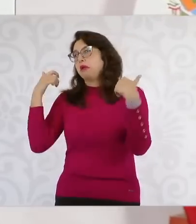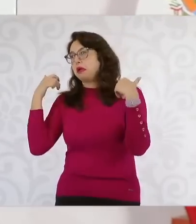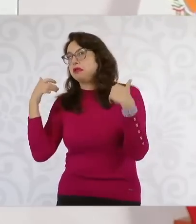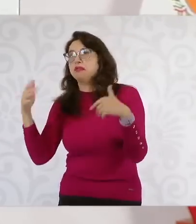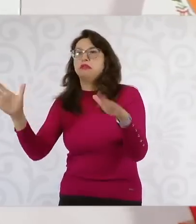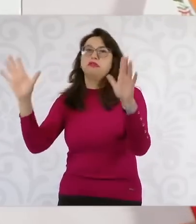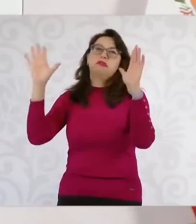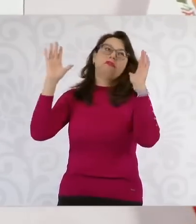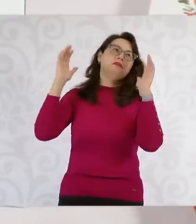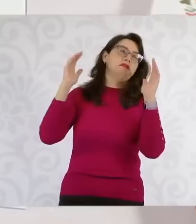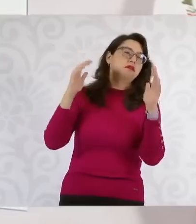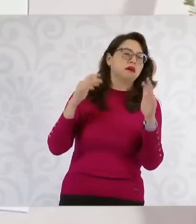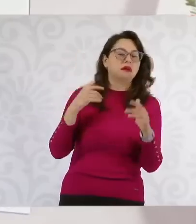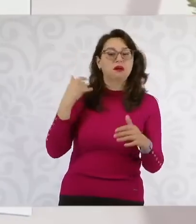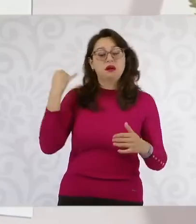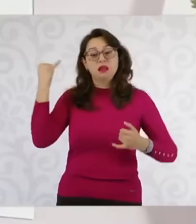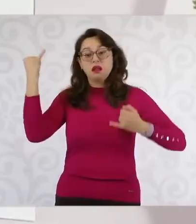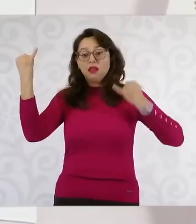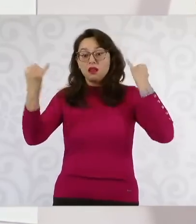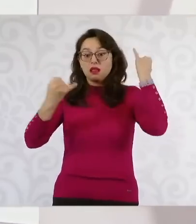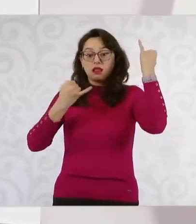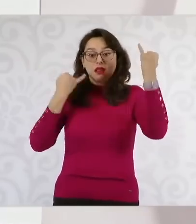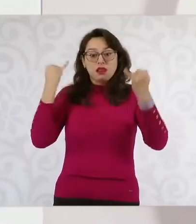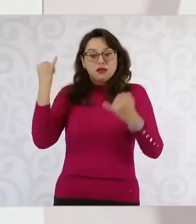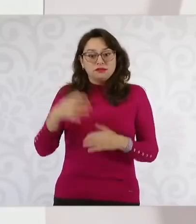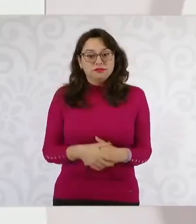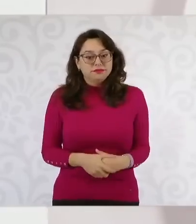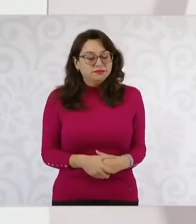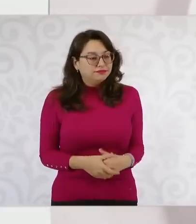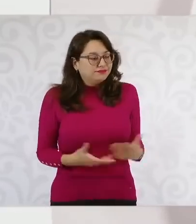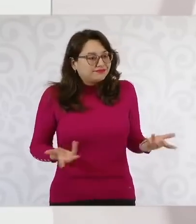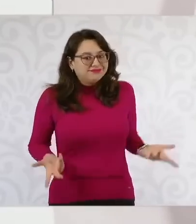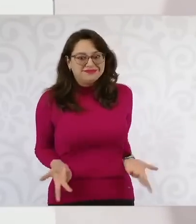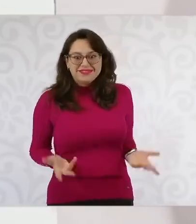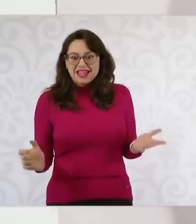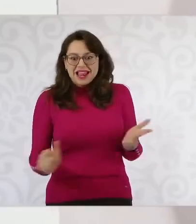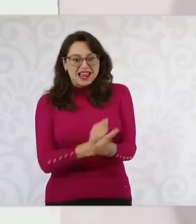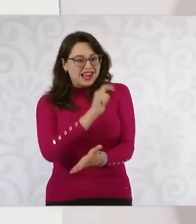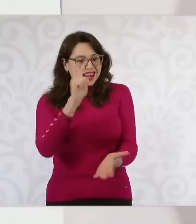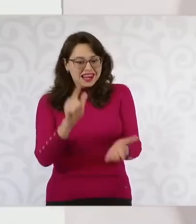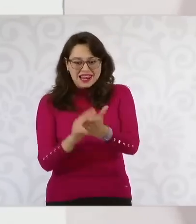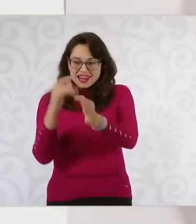es más está más que demostrado que se aplicó la fórmula que dice La Ley de procedimientos